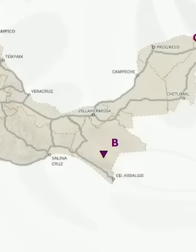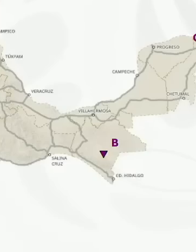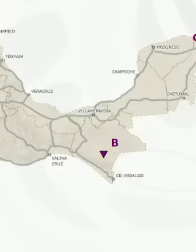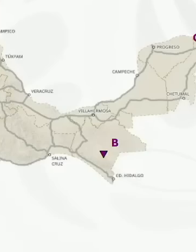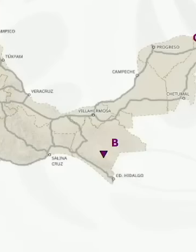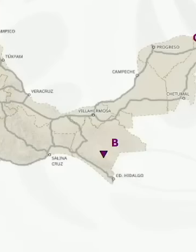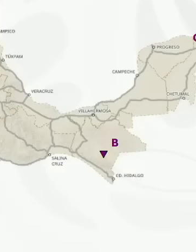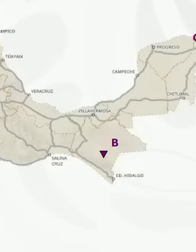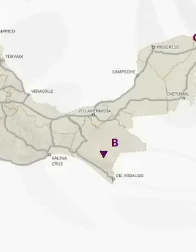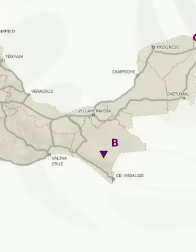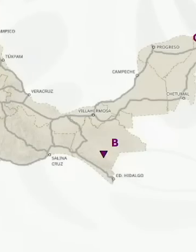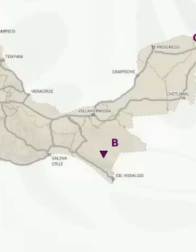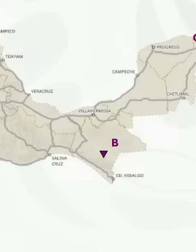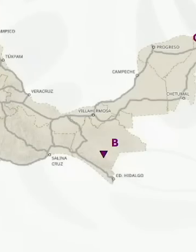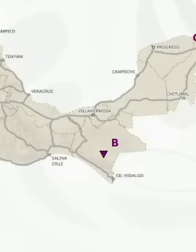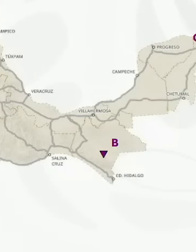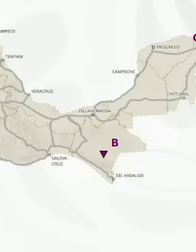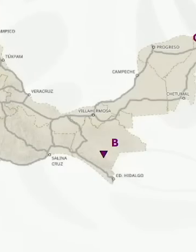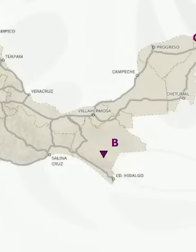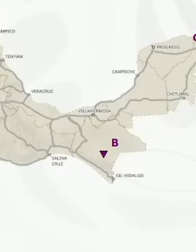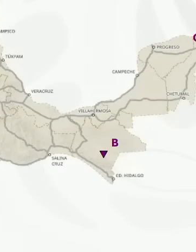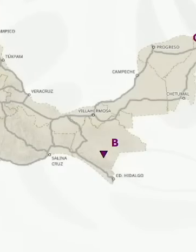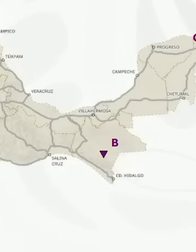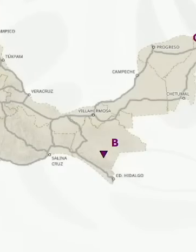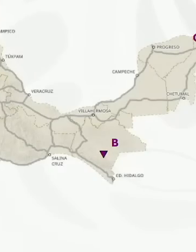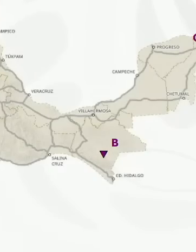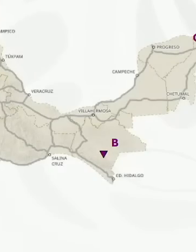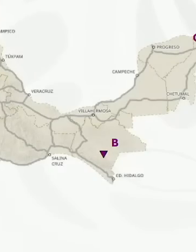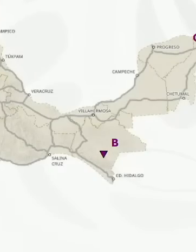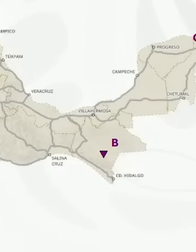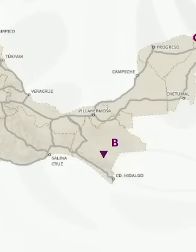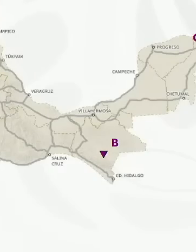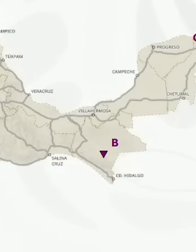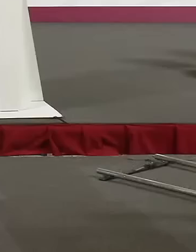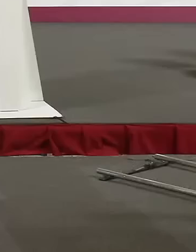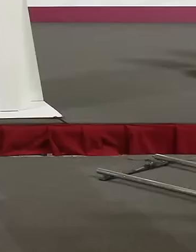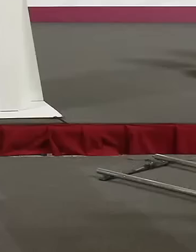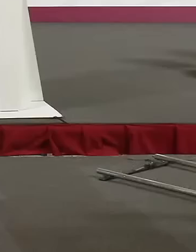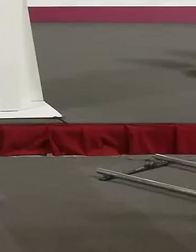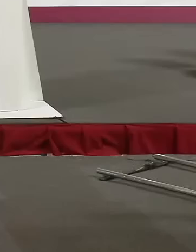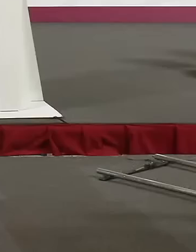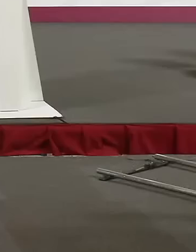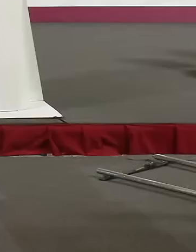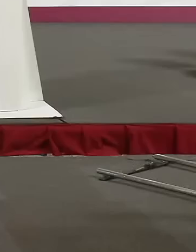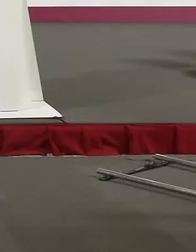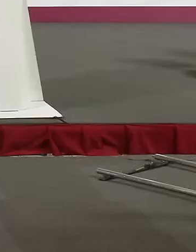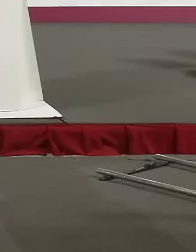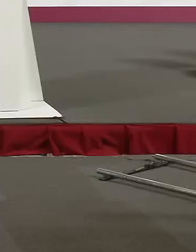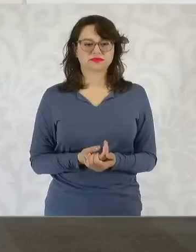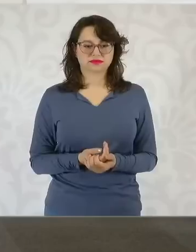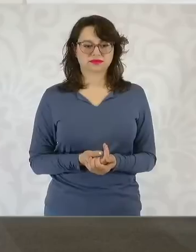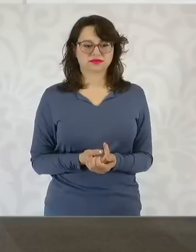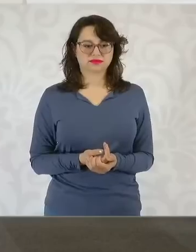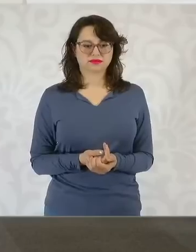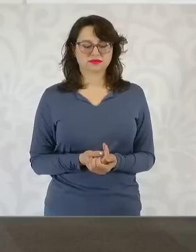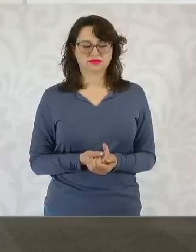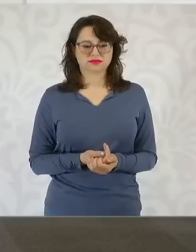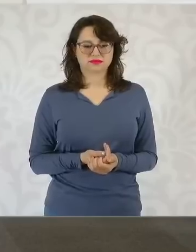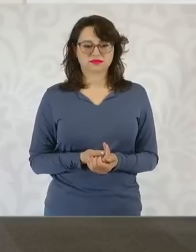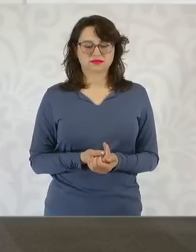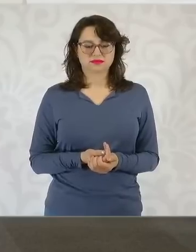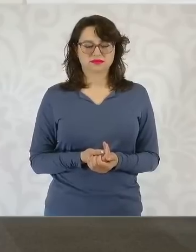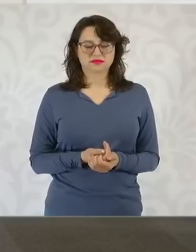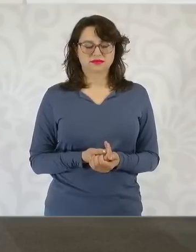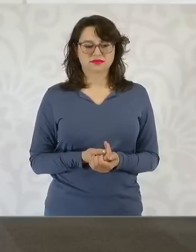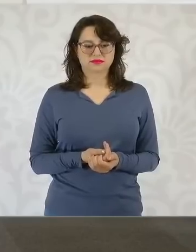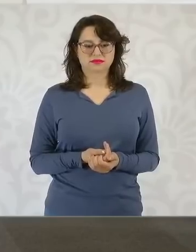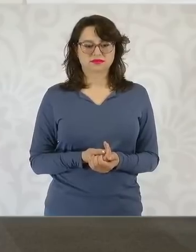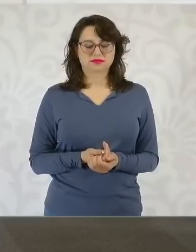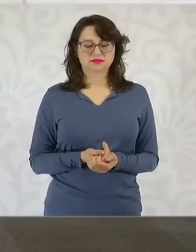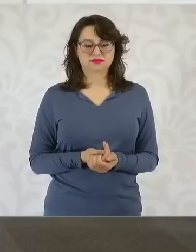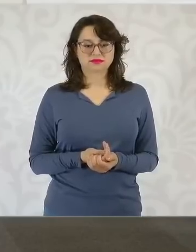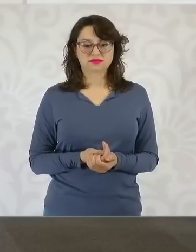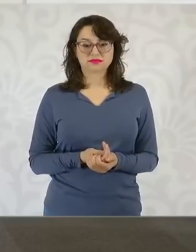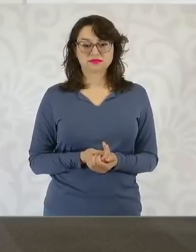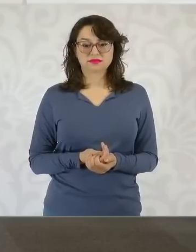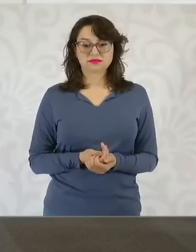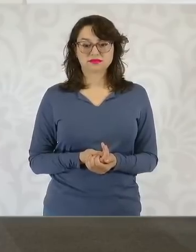y estamos en el Iniciando el viaducto el saus esto se estará terminando en en mayo de de este año